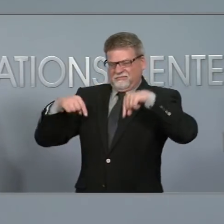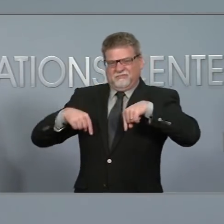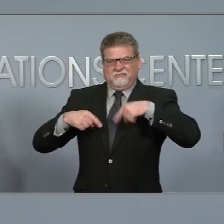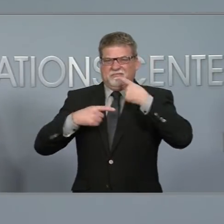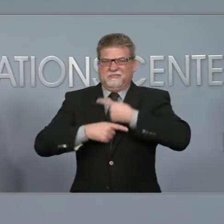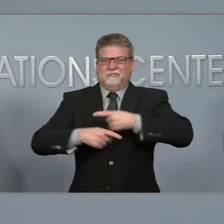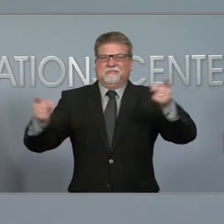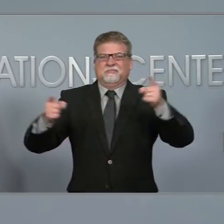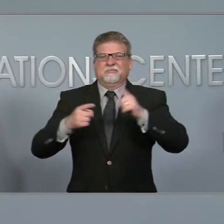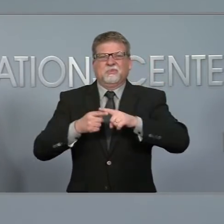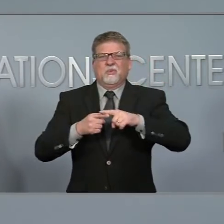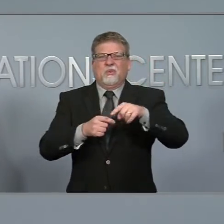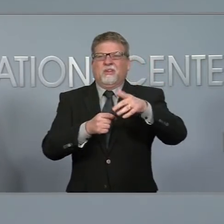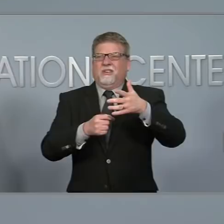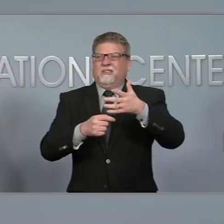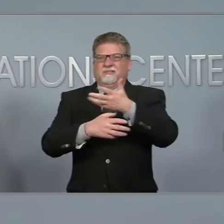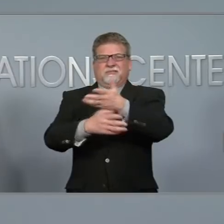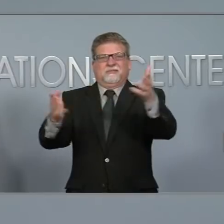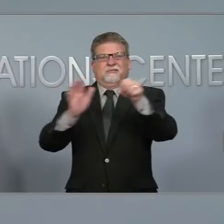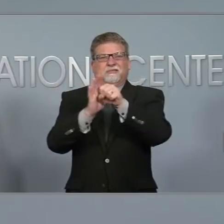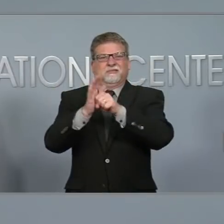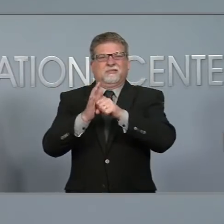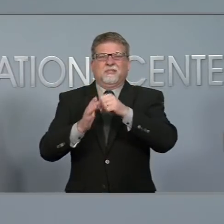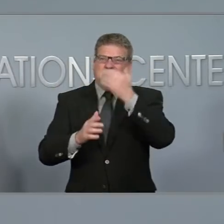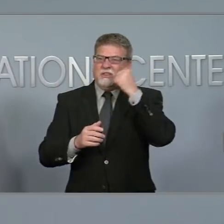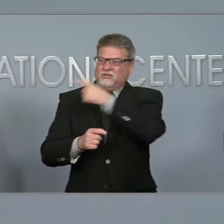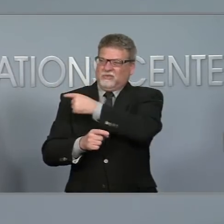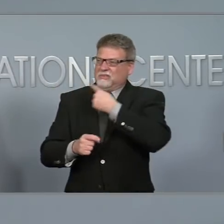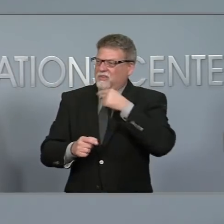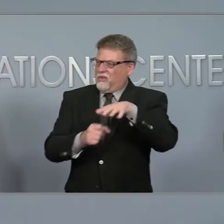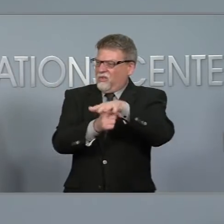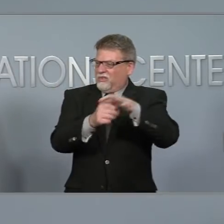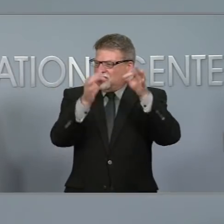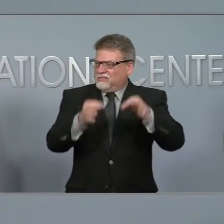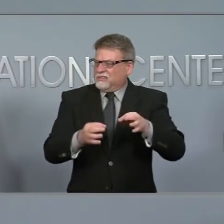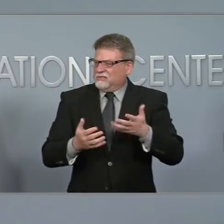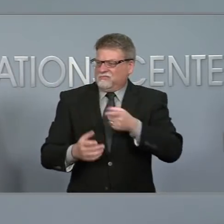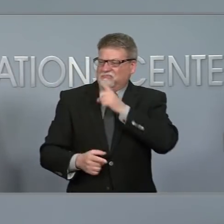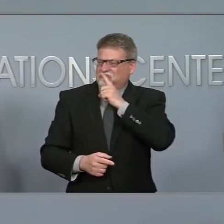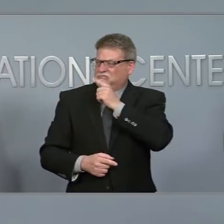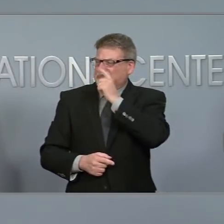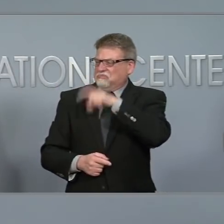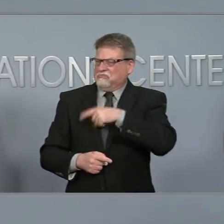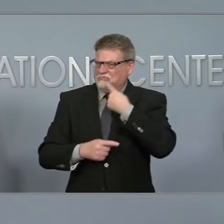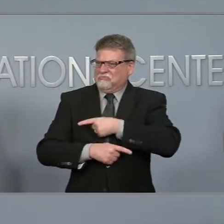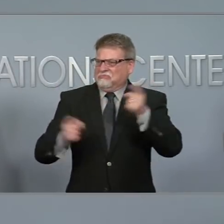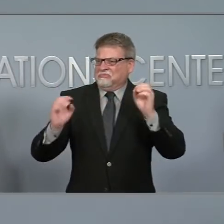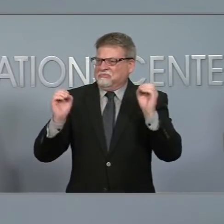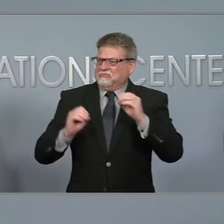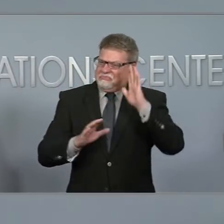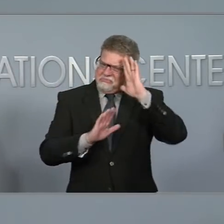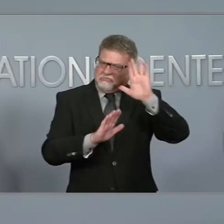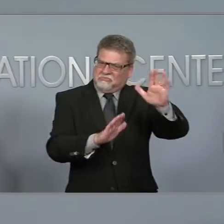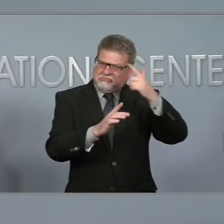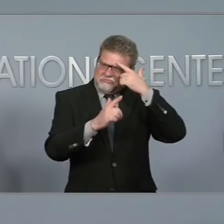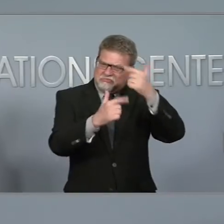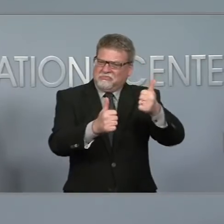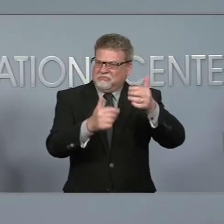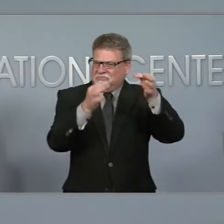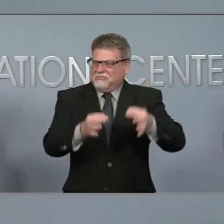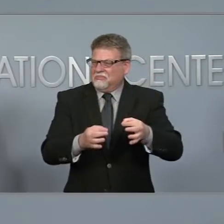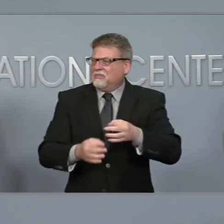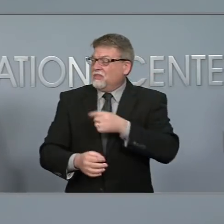preocupaciones por lo que he